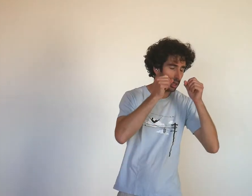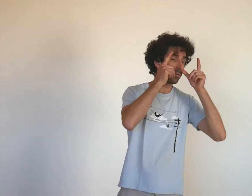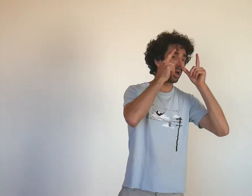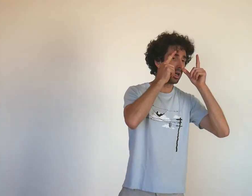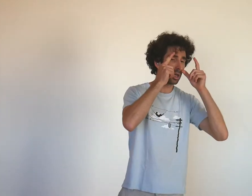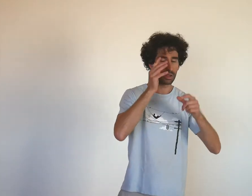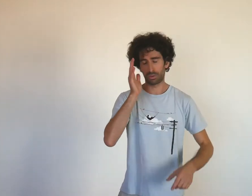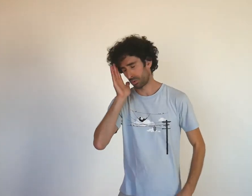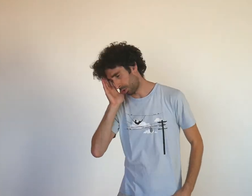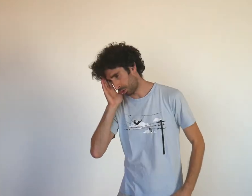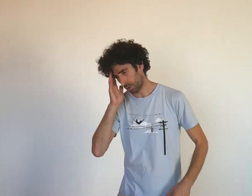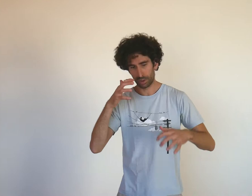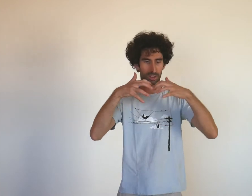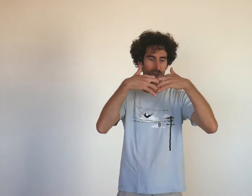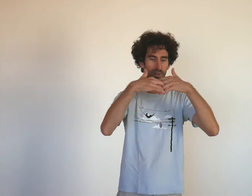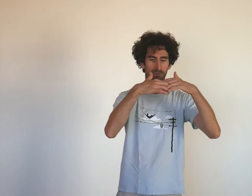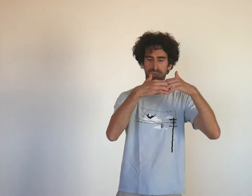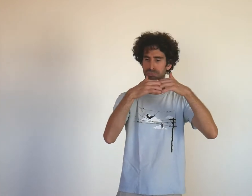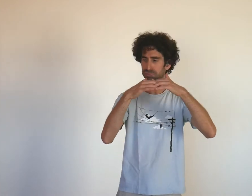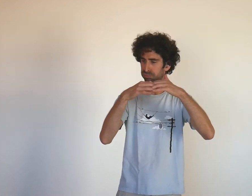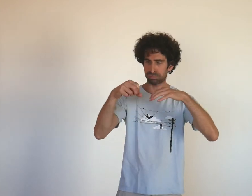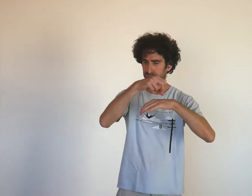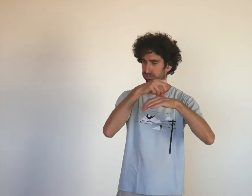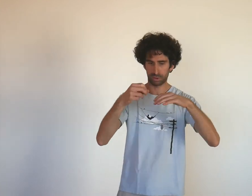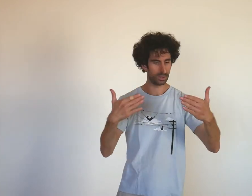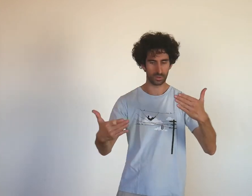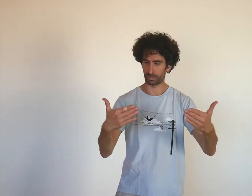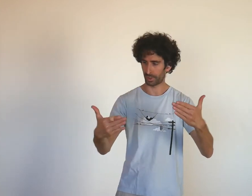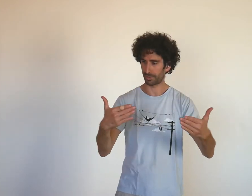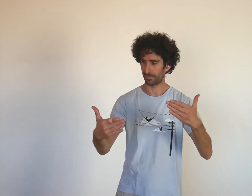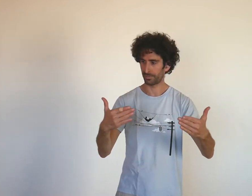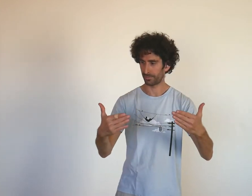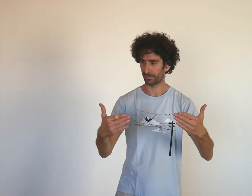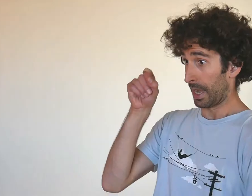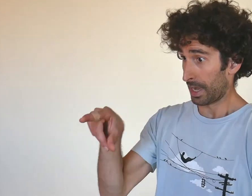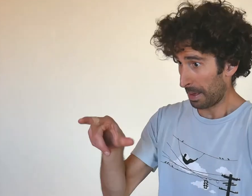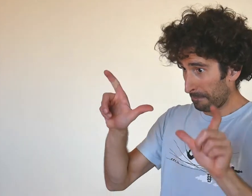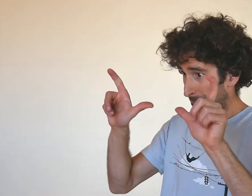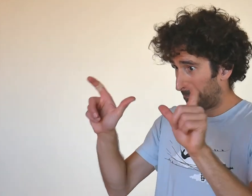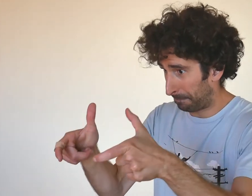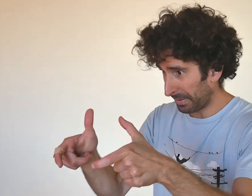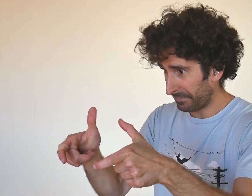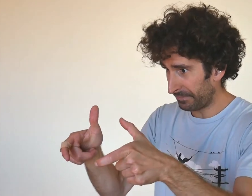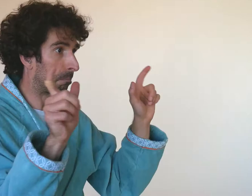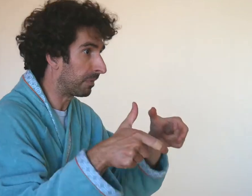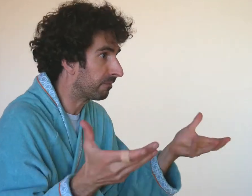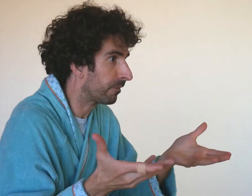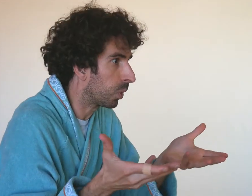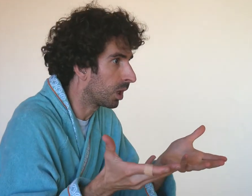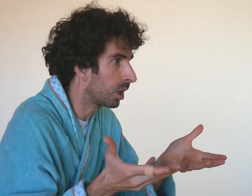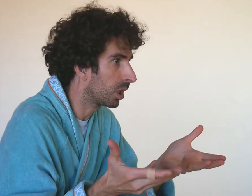Le but est de comparer leur cerveau une fois éveillé et une fois endormi. Et là, paf ! Paf, quoi ?